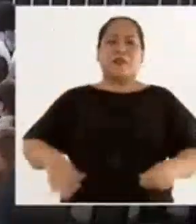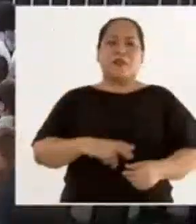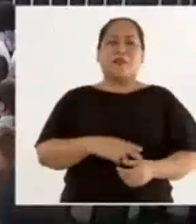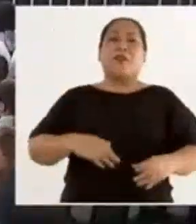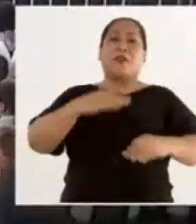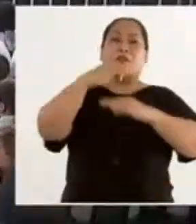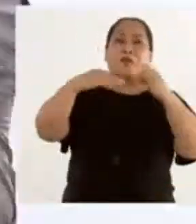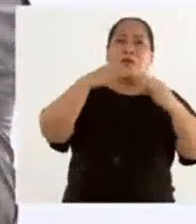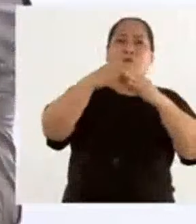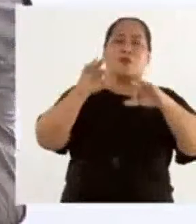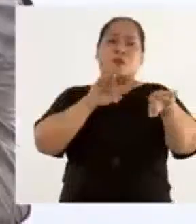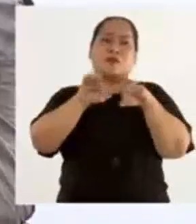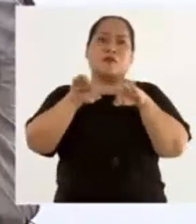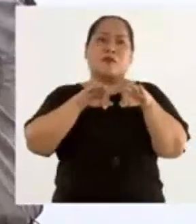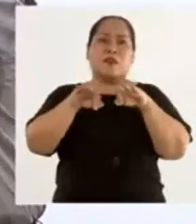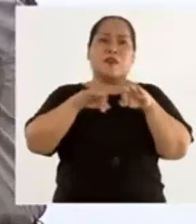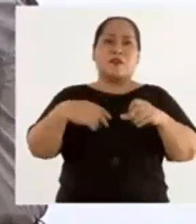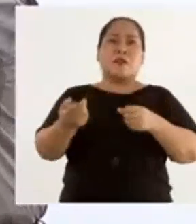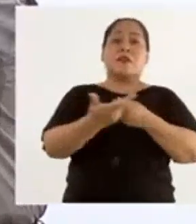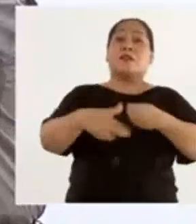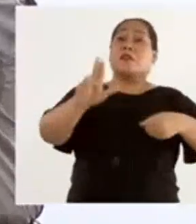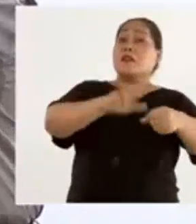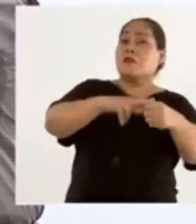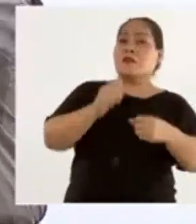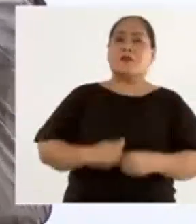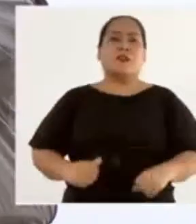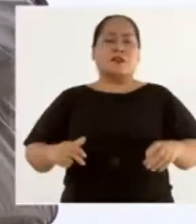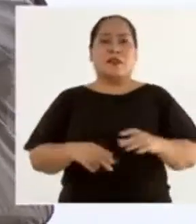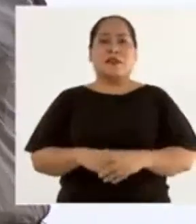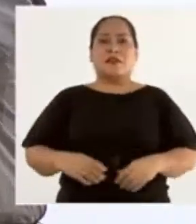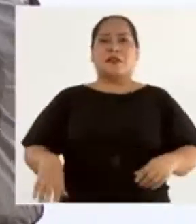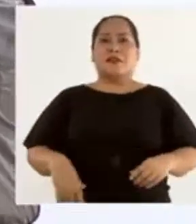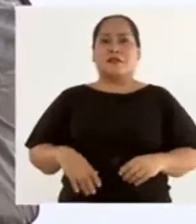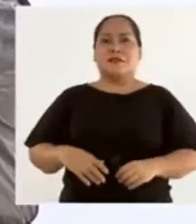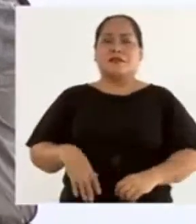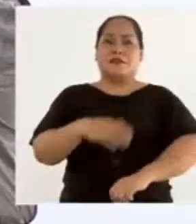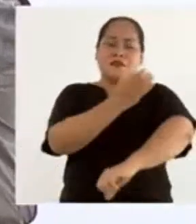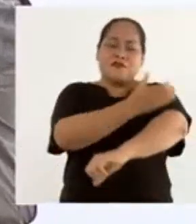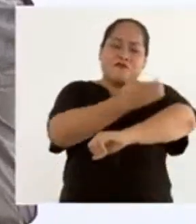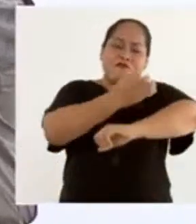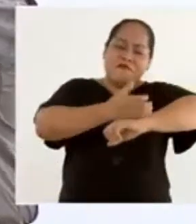y algunos compañeros del hospital que se la juegan día a día por hacer realidad de la salud como